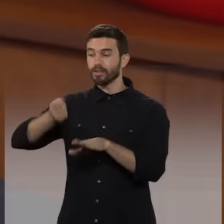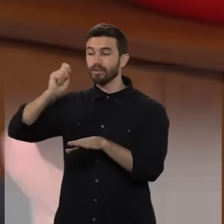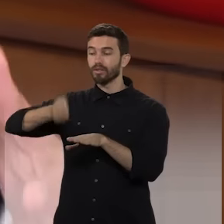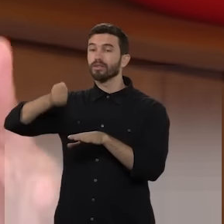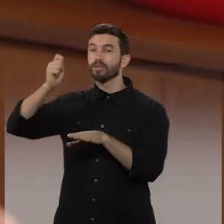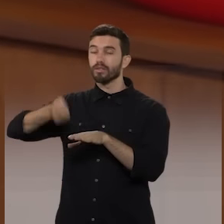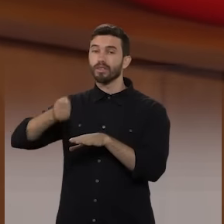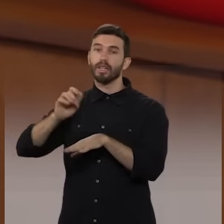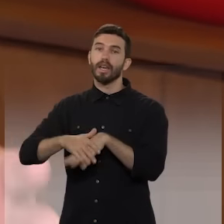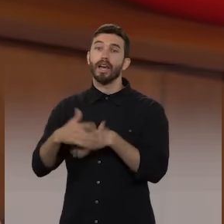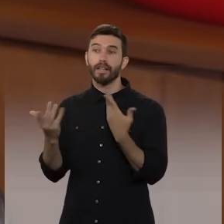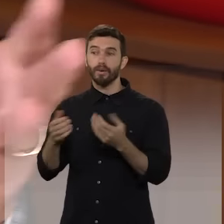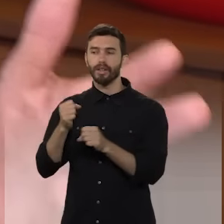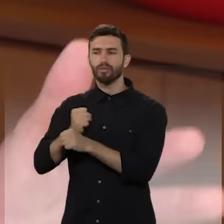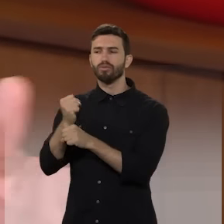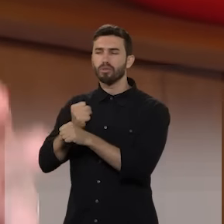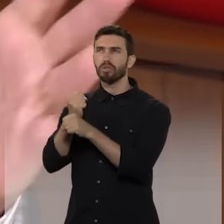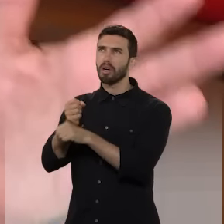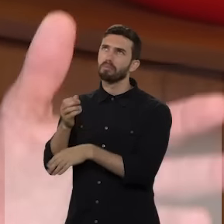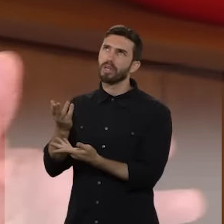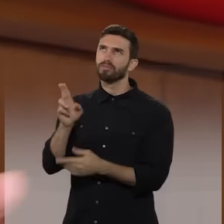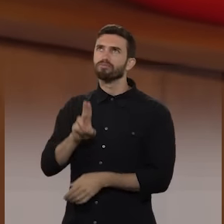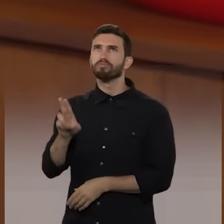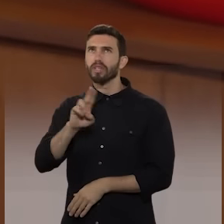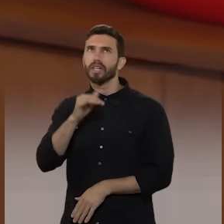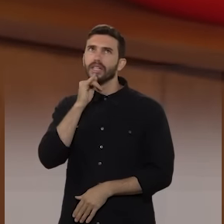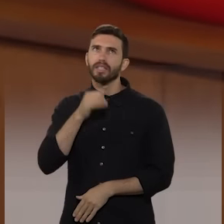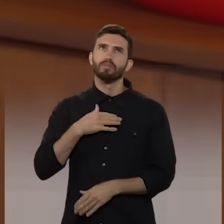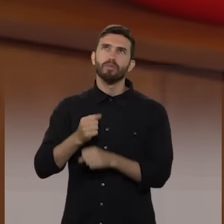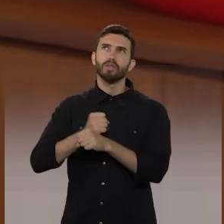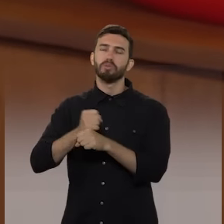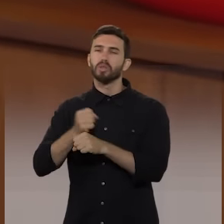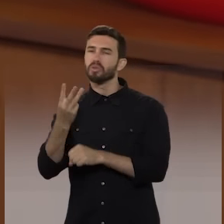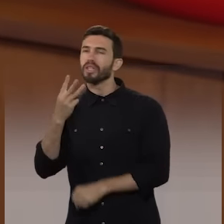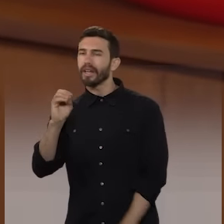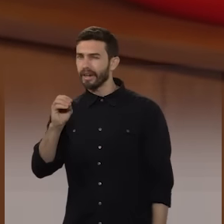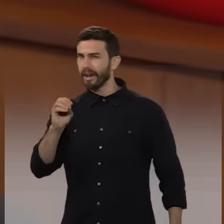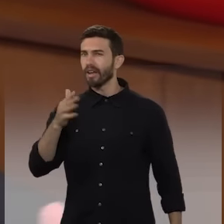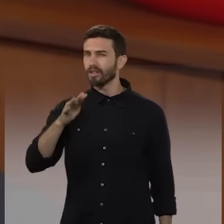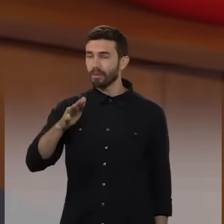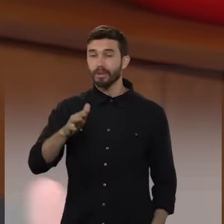para utilizá-la por 30 anos, normalmente é isso que é colocado. Então, essa concessão é feita,